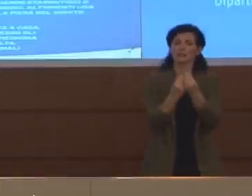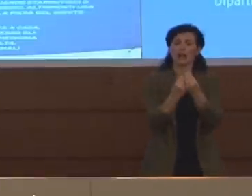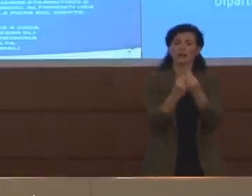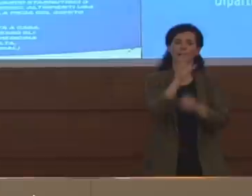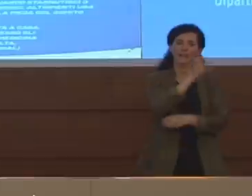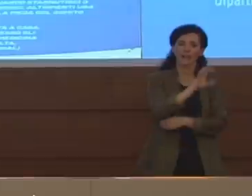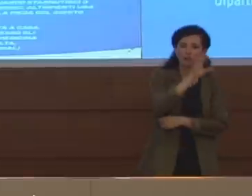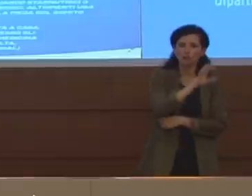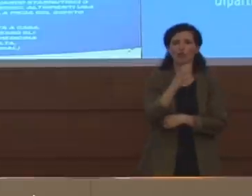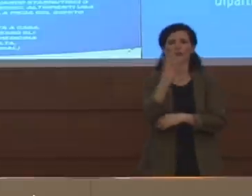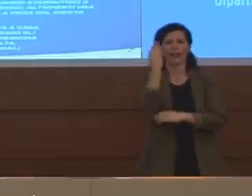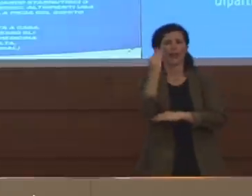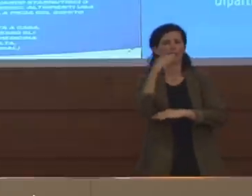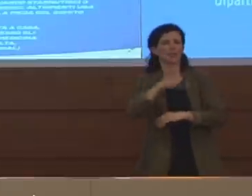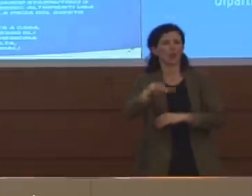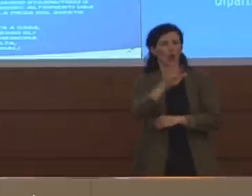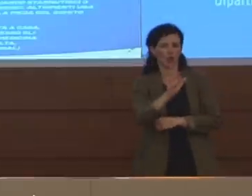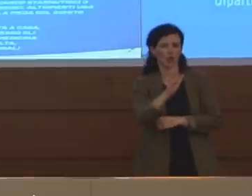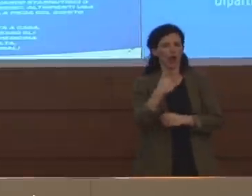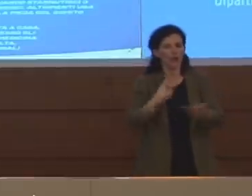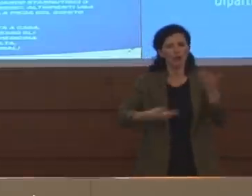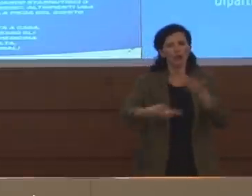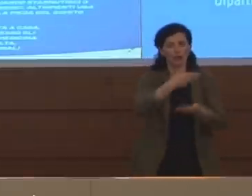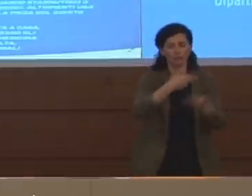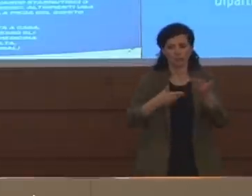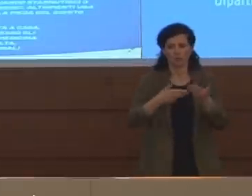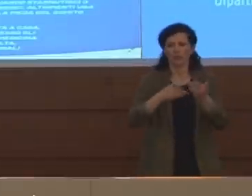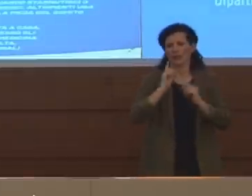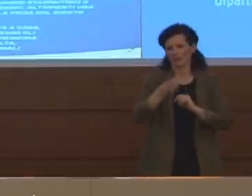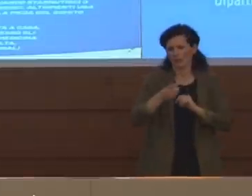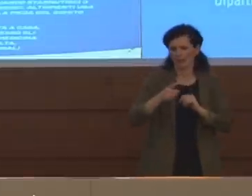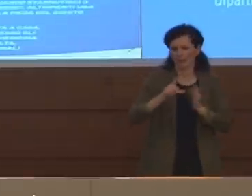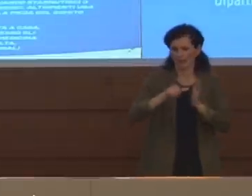quali a breve avremo anche un dato statistico dei posti resi disponibili